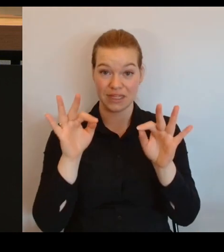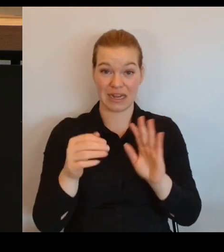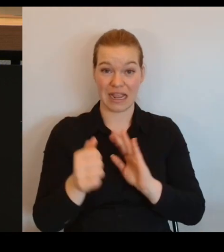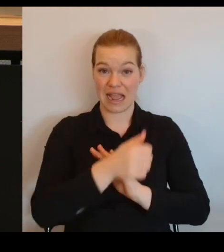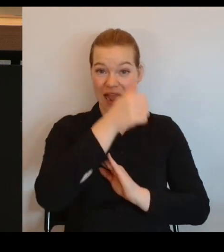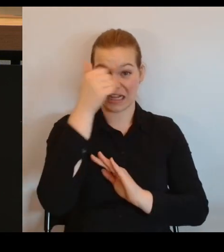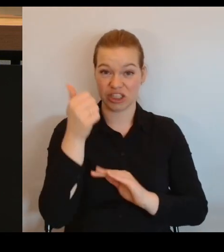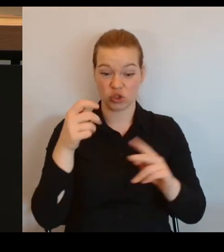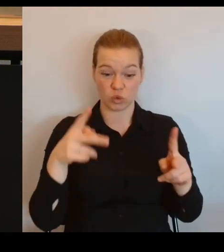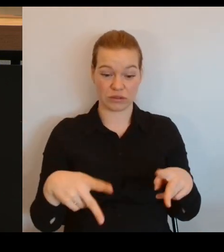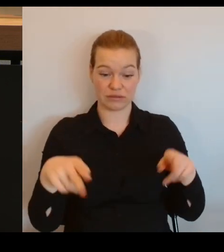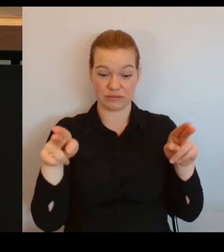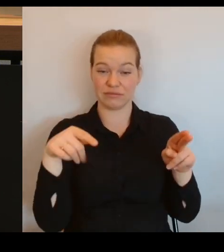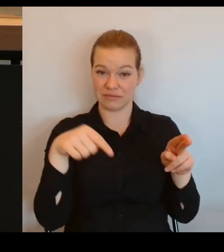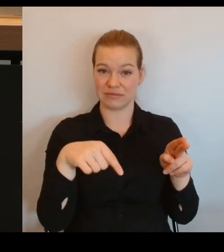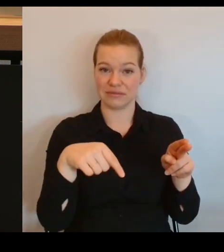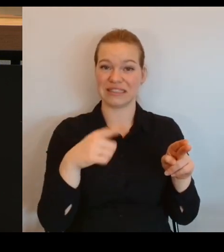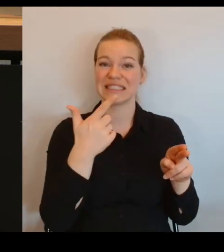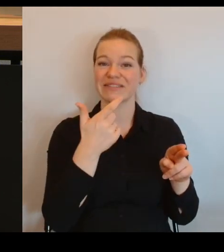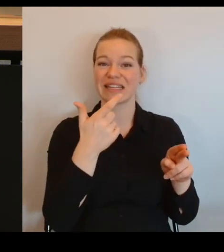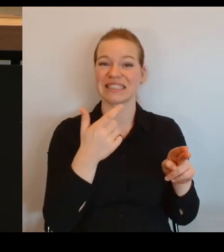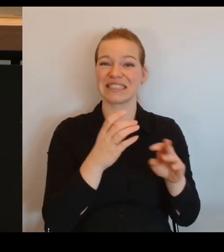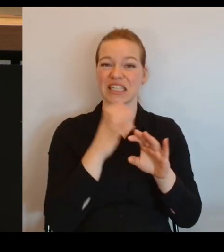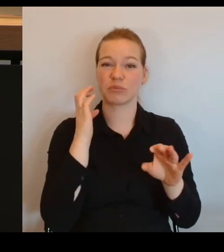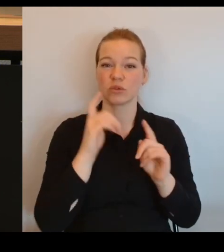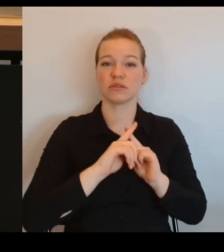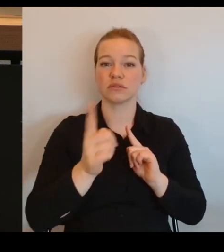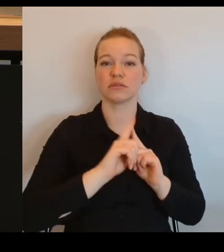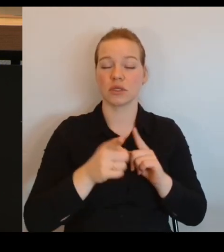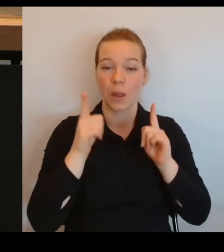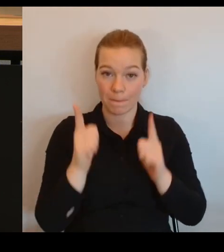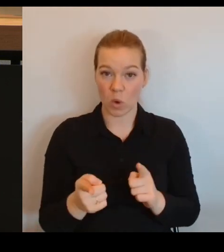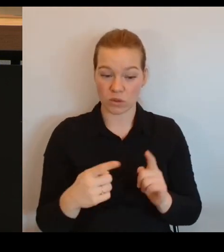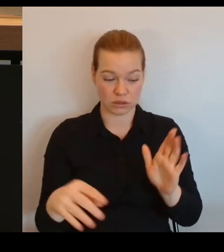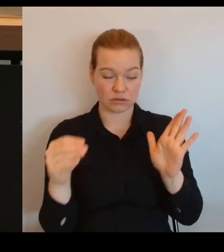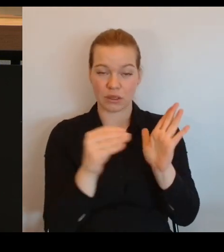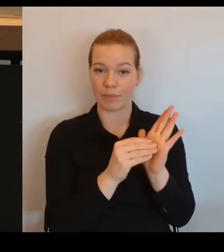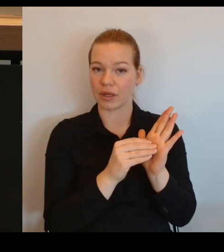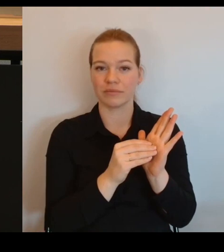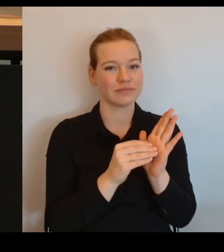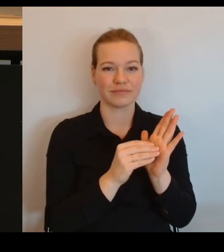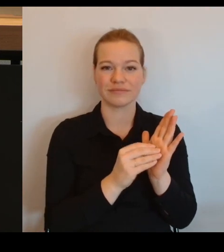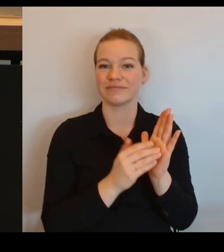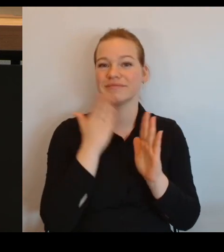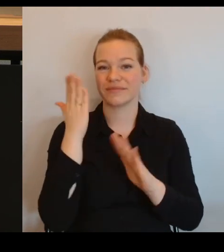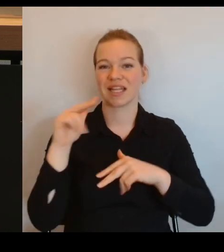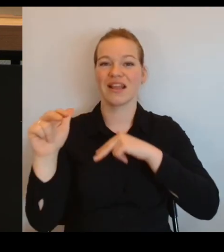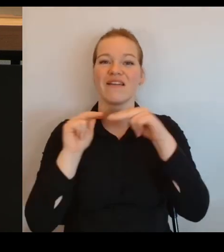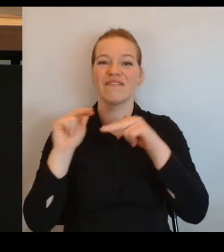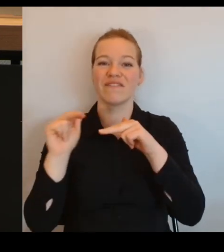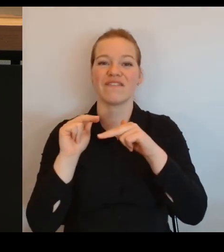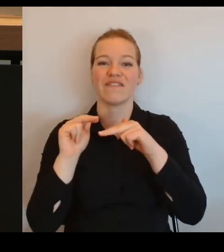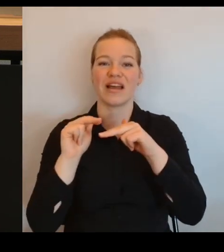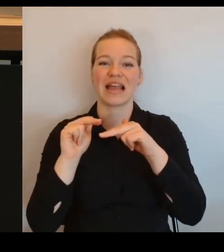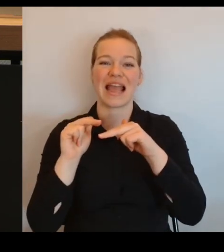die Verkehrsverwaltung geltendes Recht durchsetzen. Deshalb muss aus unserer Sicht die Mindestfrequenz